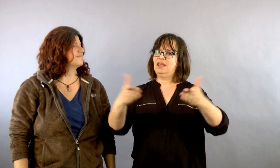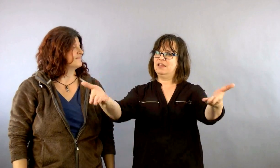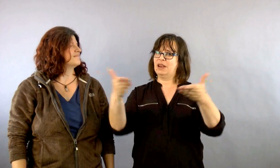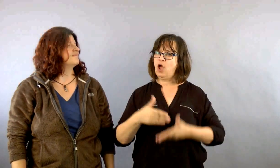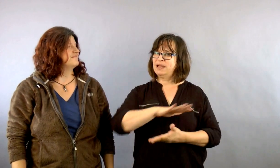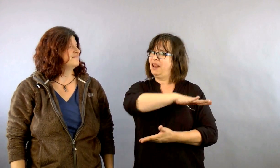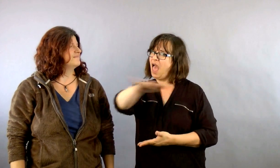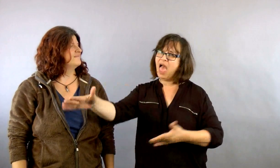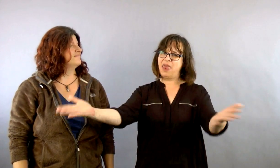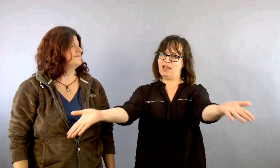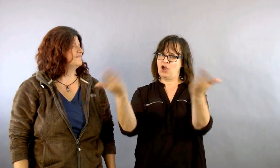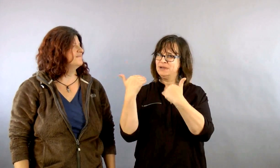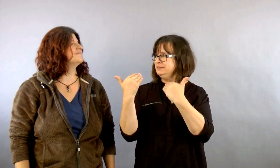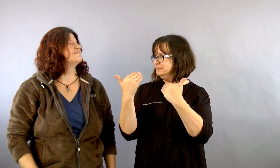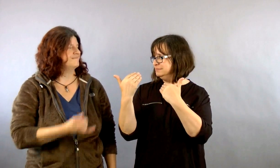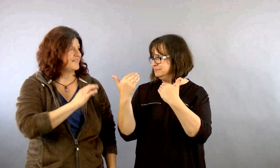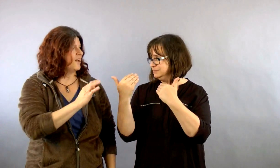Deswegen sind alle herzlich eingeladen!